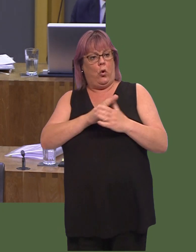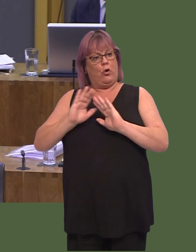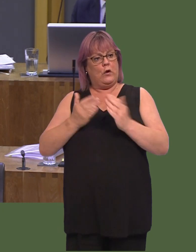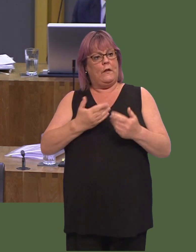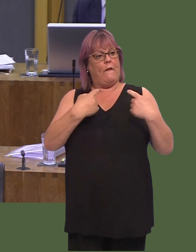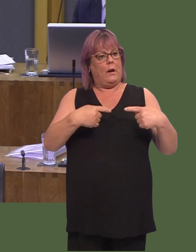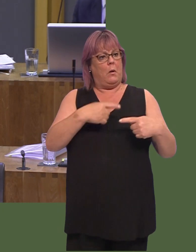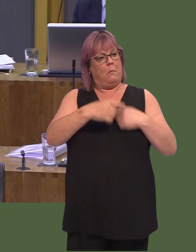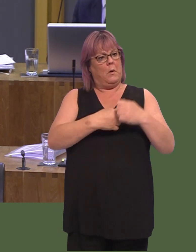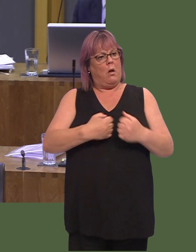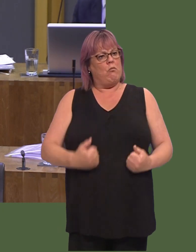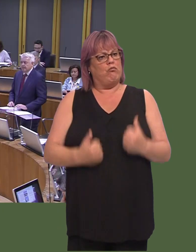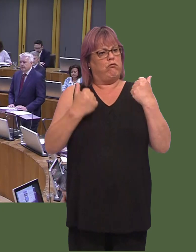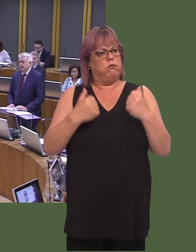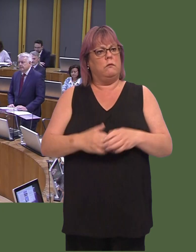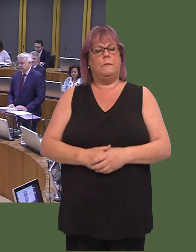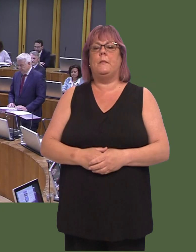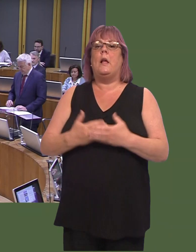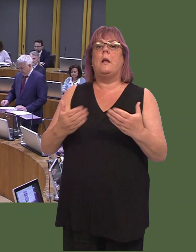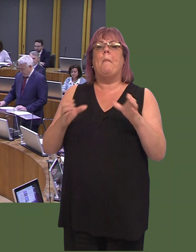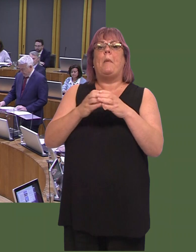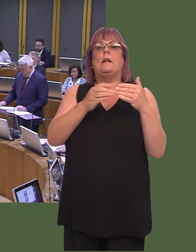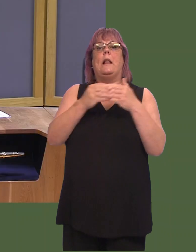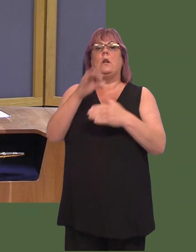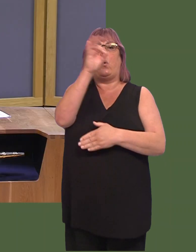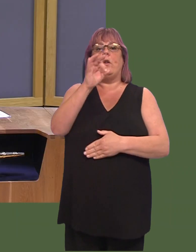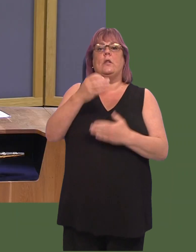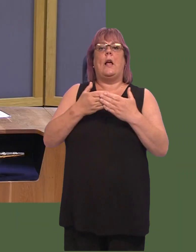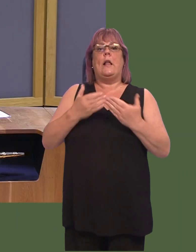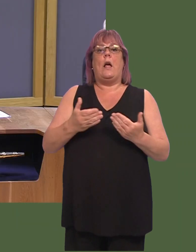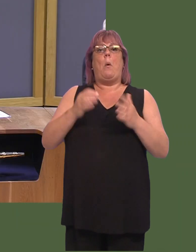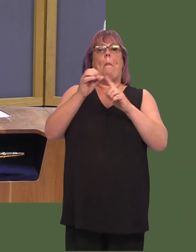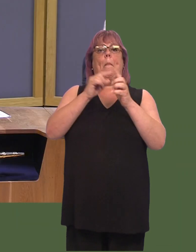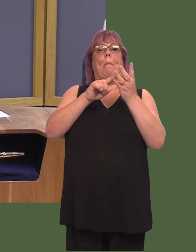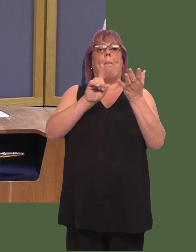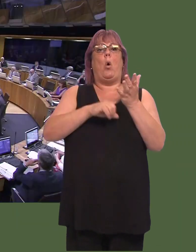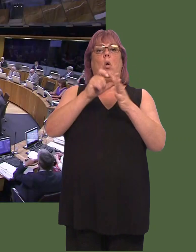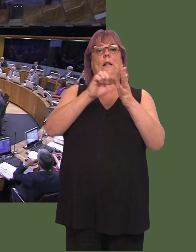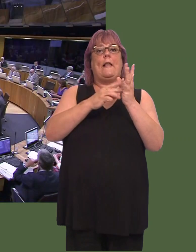Y Llywydd / The Llywydd: Cwestiynau nawr gan arweinwyr y pleidiau, ac ar ran yr wrthblaid, Paul Davies.